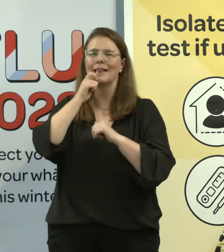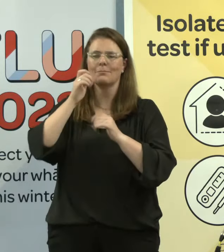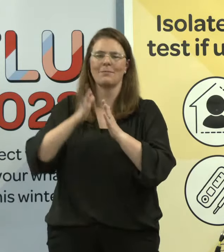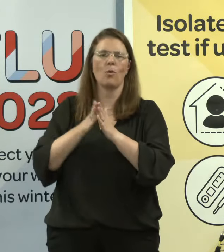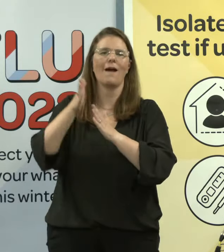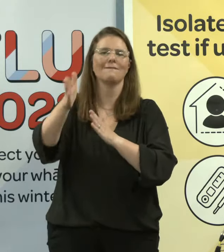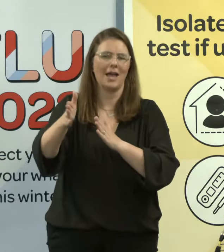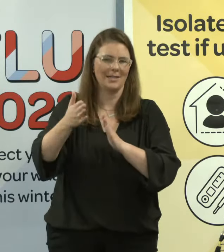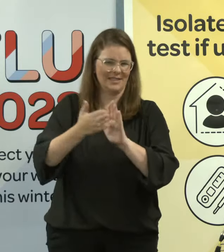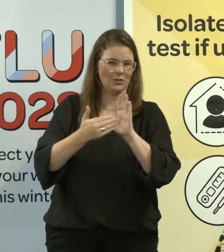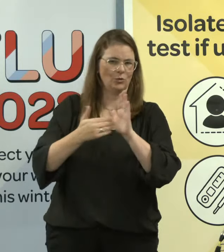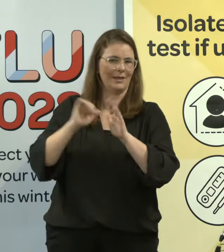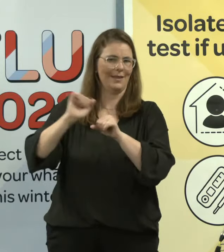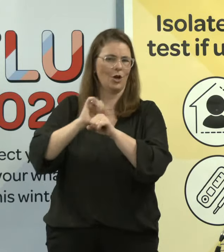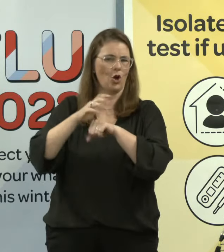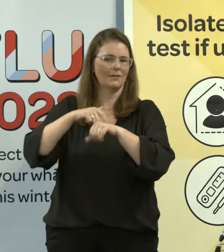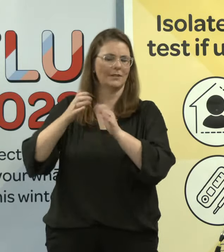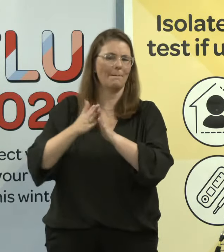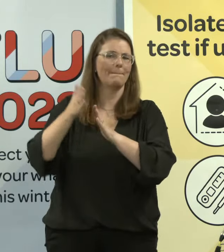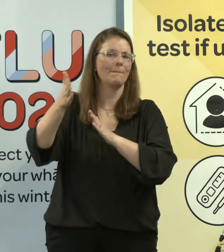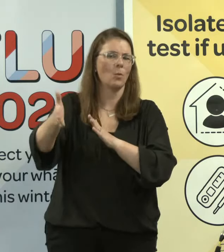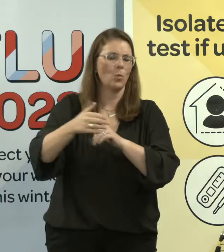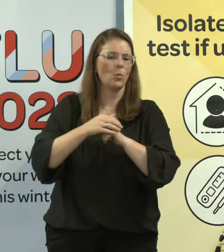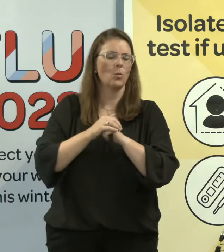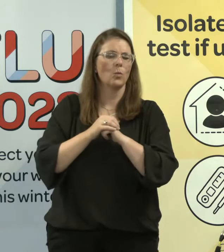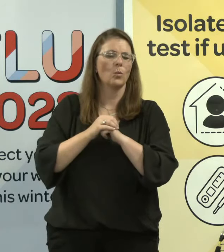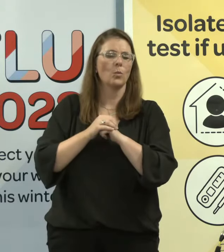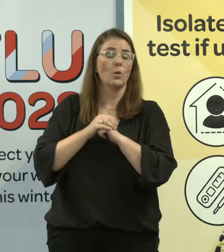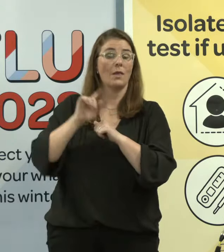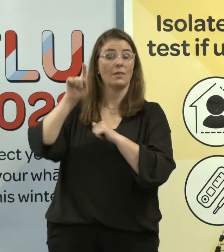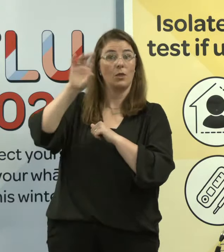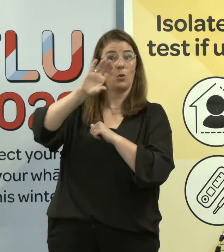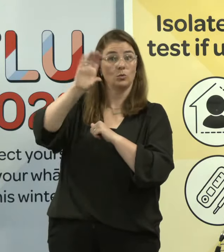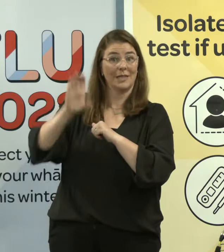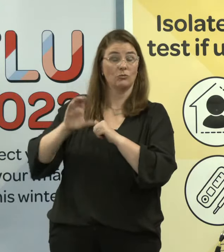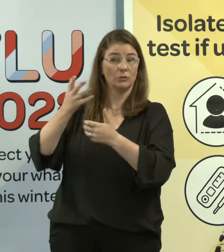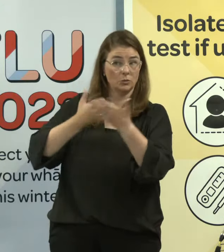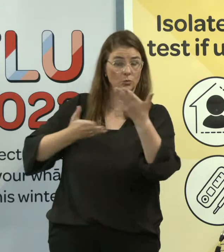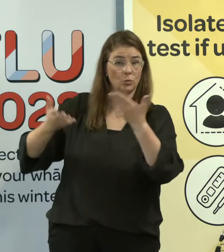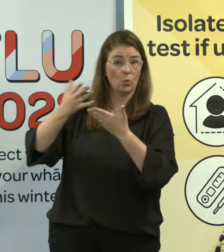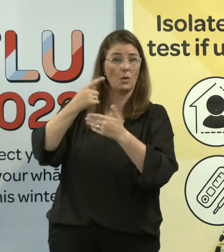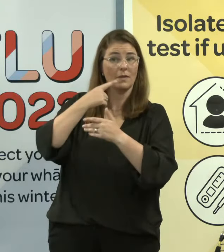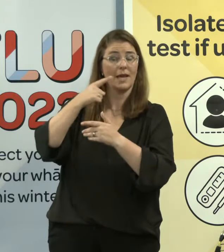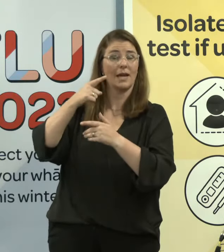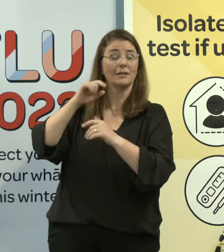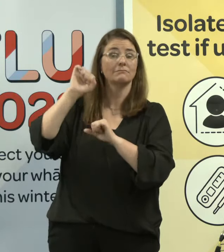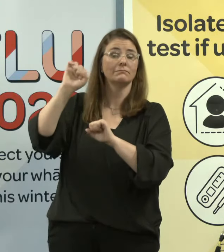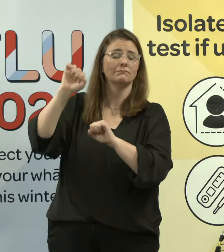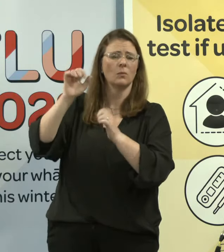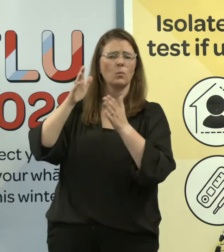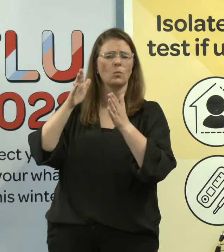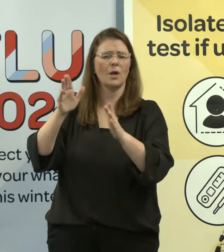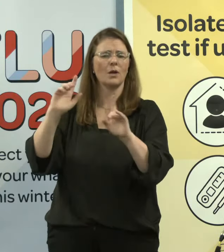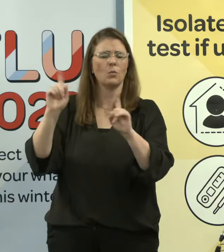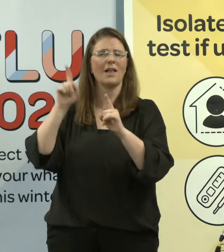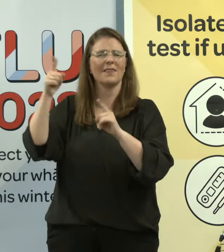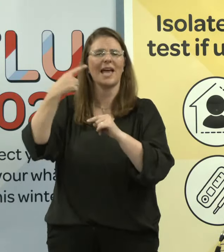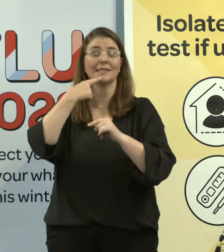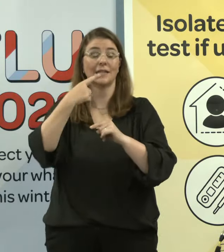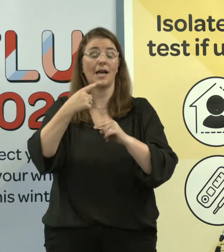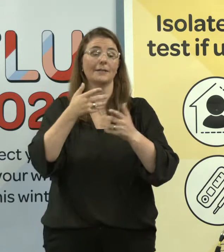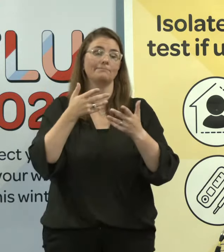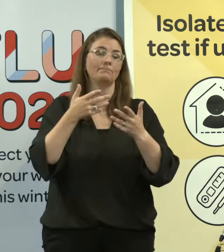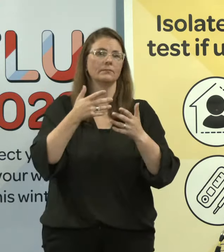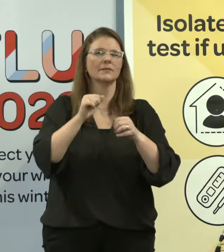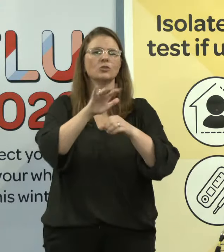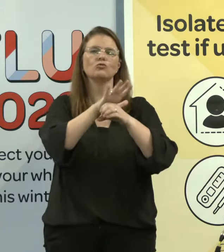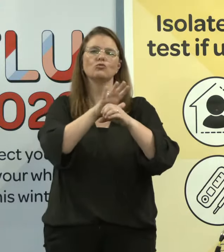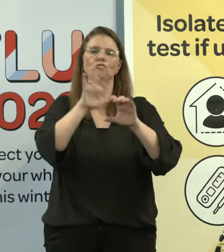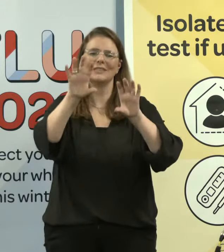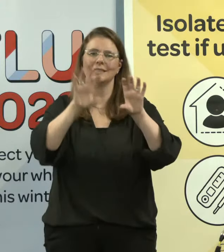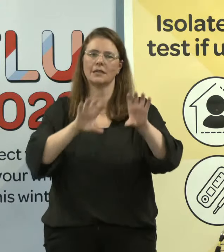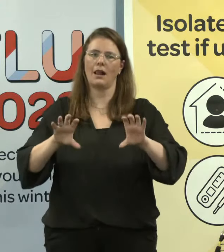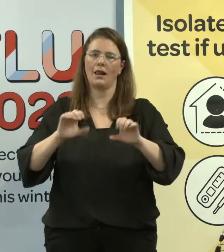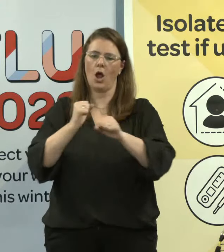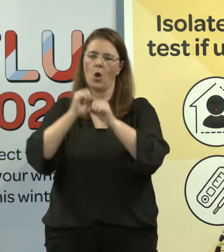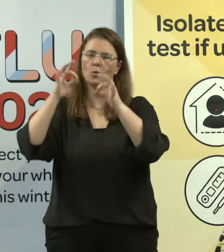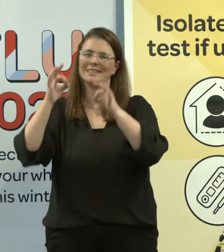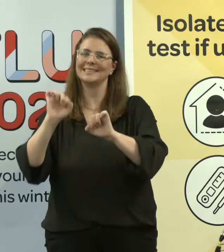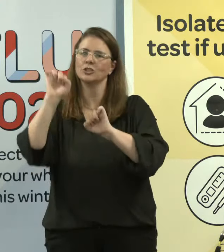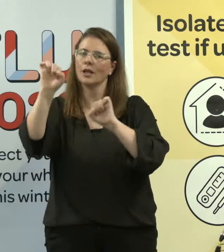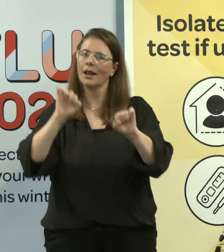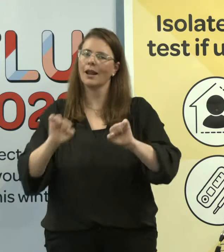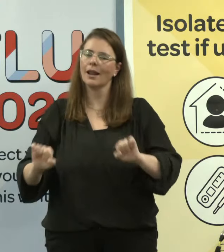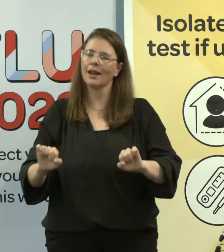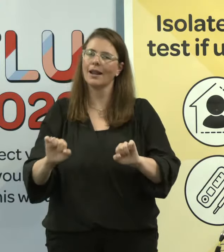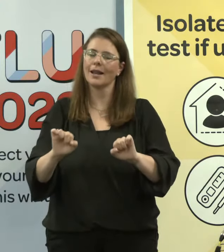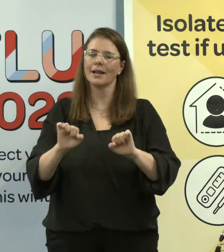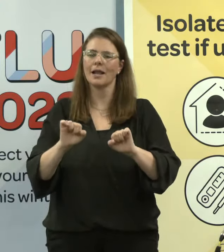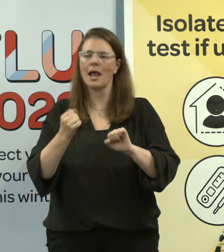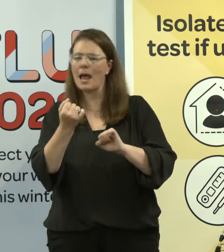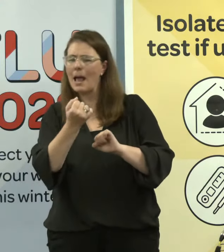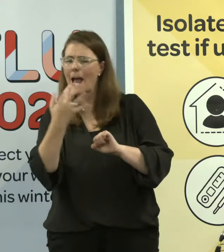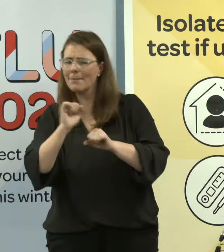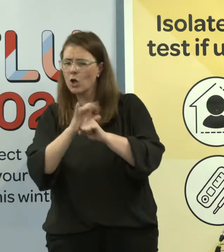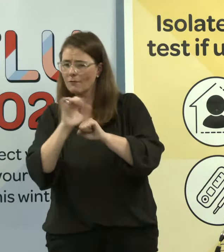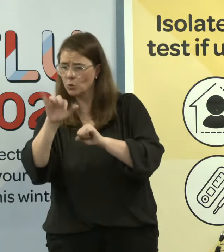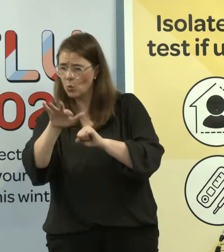te korero mo te pehea o etahi